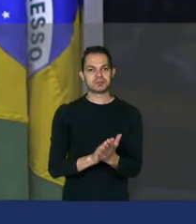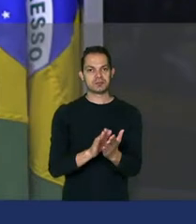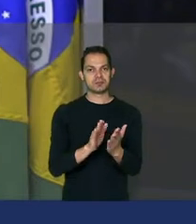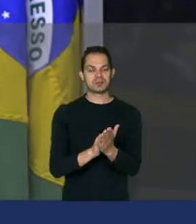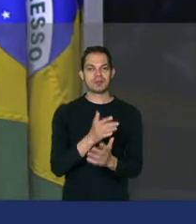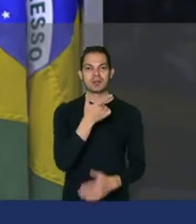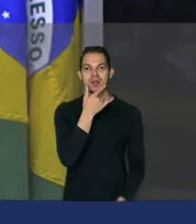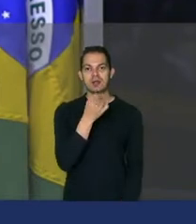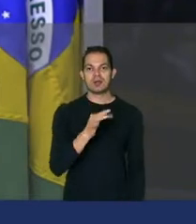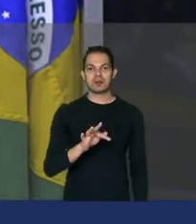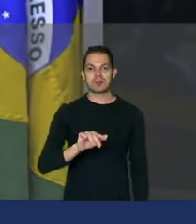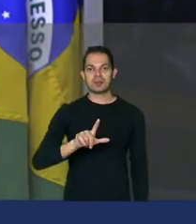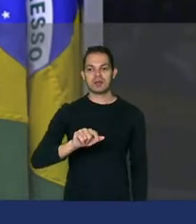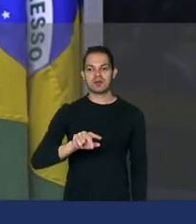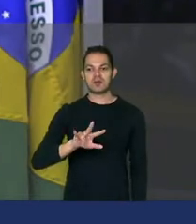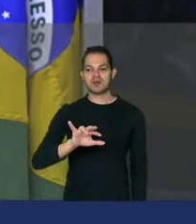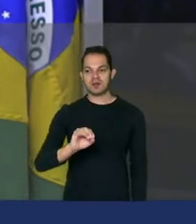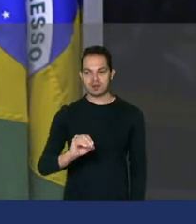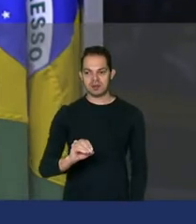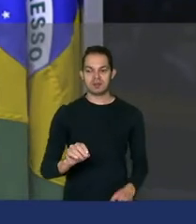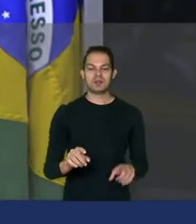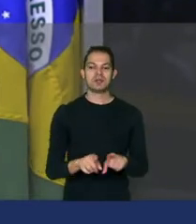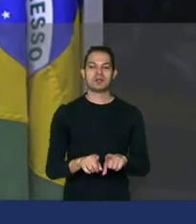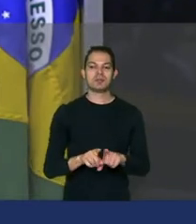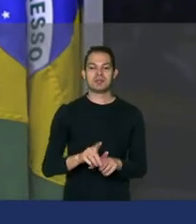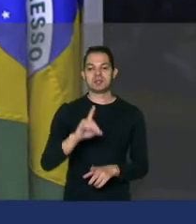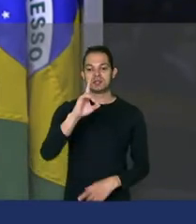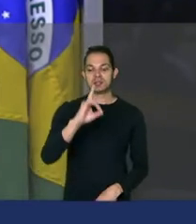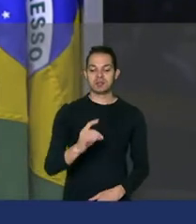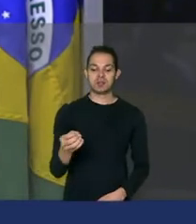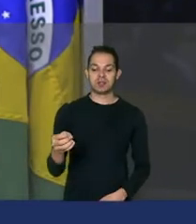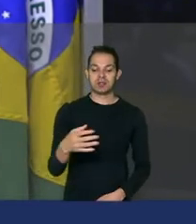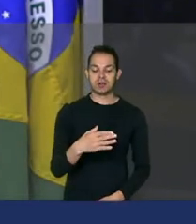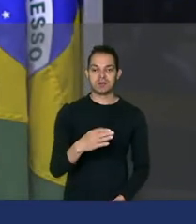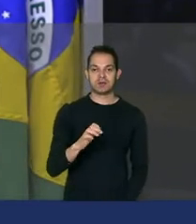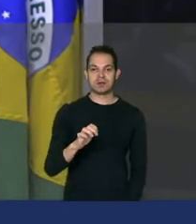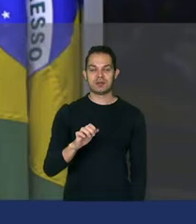O PASTOR FLÁVIO MARINHO E A NOVA DIRETORIA DA CEADER. PARABÉNS É CEADER, PARABÉNS